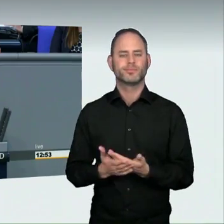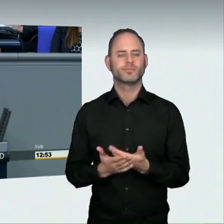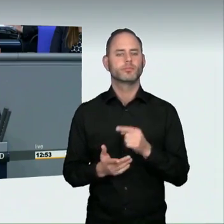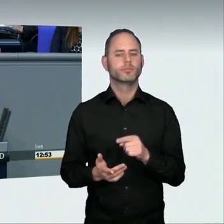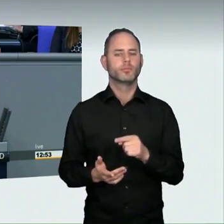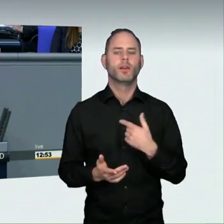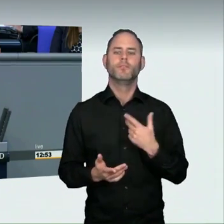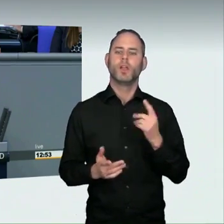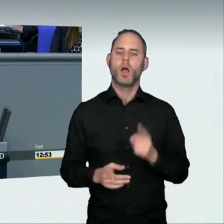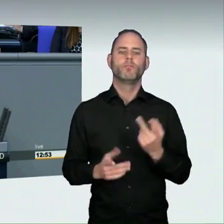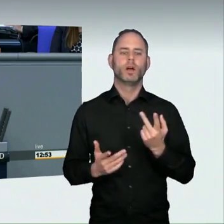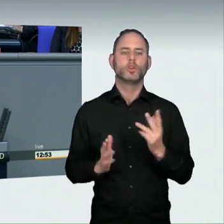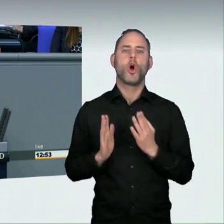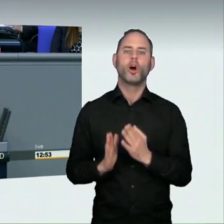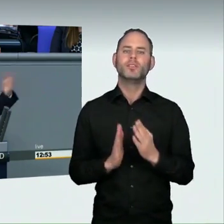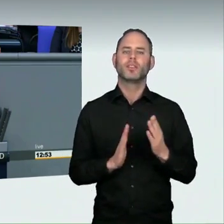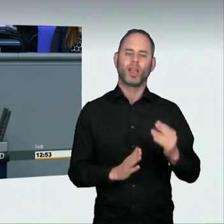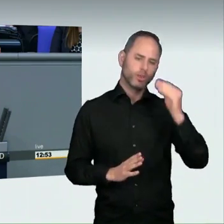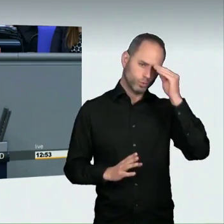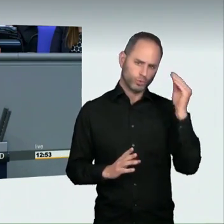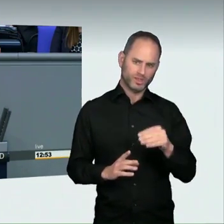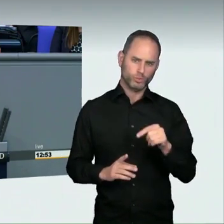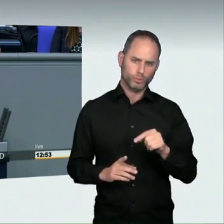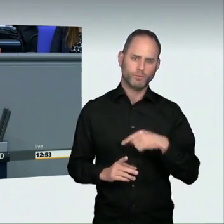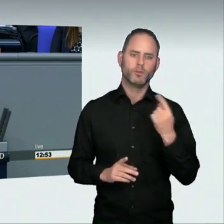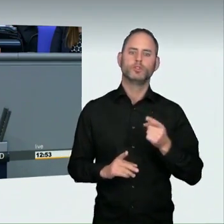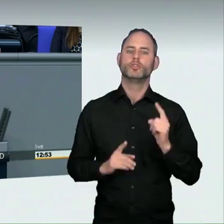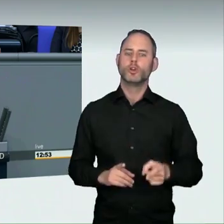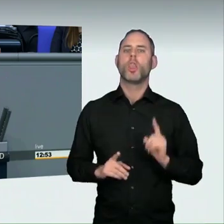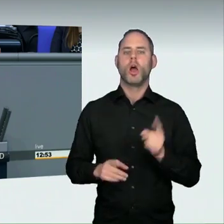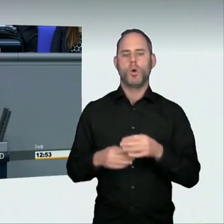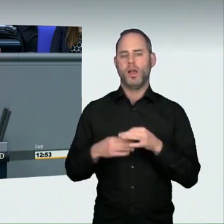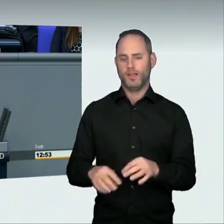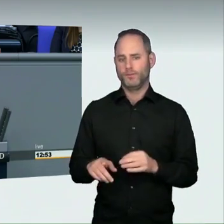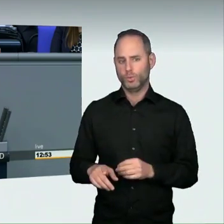Wir schlagen eine weitere Verbesserung vor, ein Aspekt, auf den die Linken gar nicht eingehen: Bei Wohnraummietverhältnissen